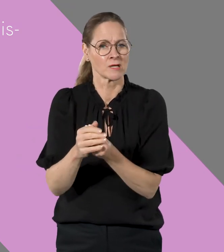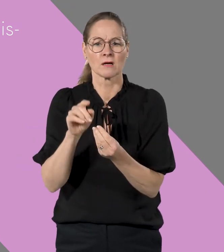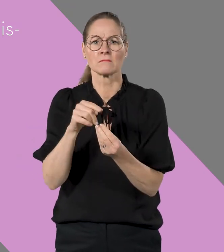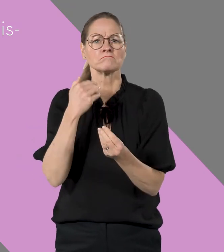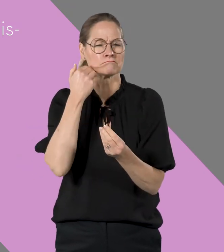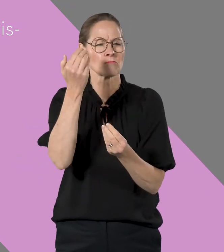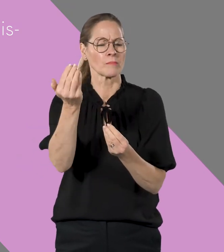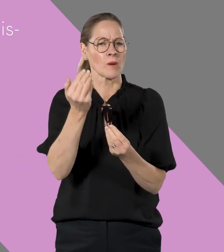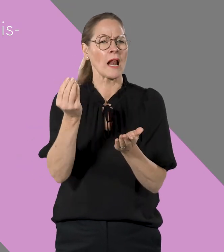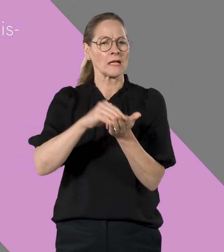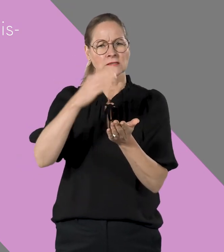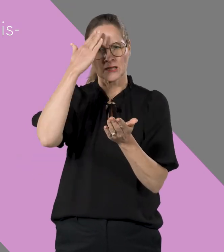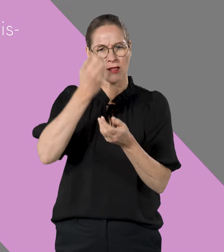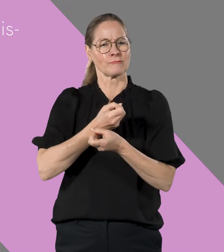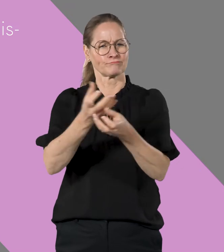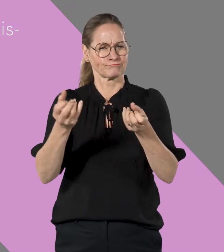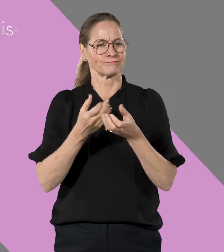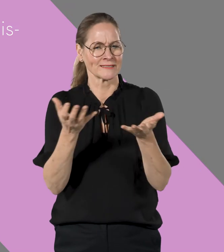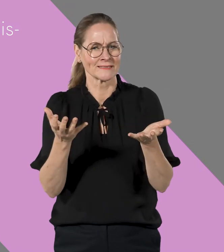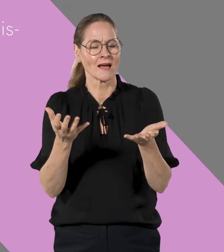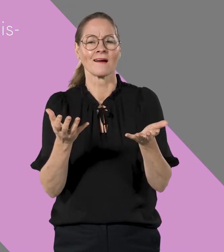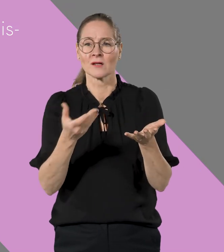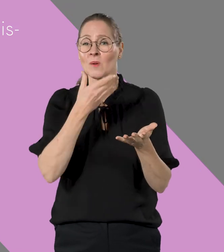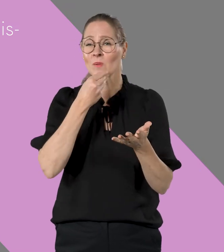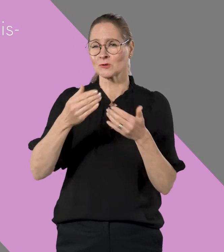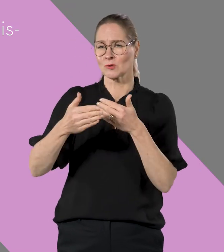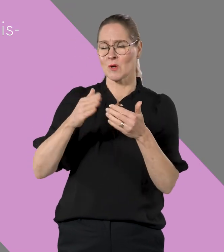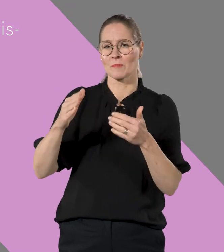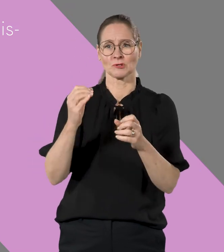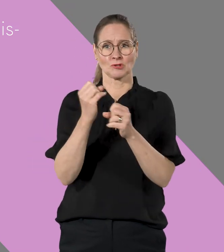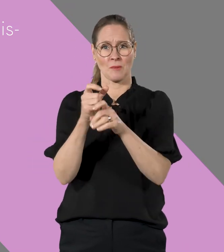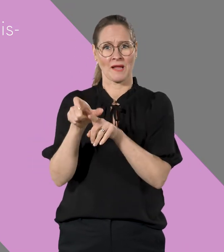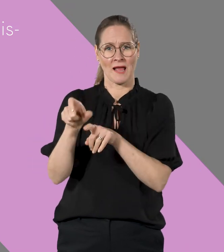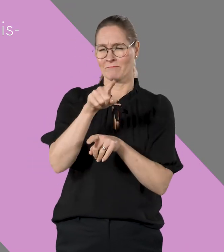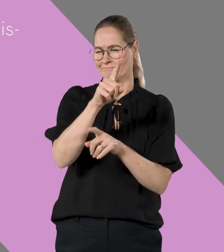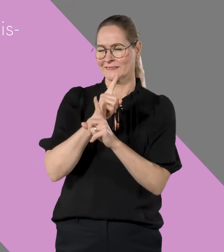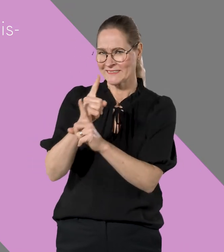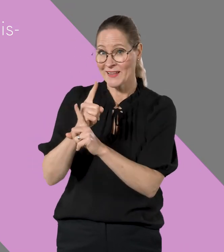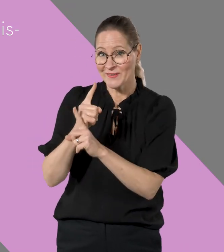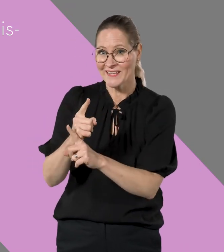Lisätietoja on tulossa myöhemmin – seuraathan nuorisotyön somekanavia!